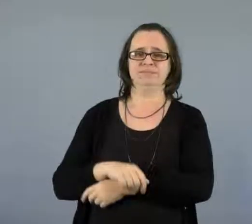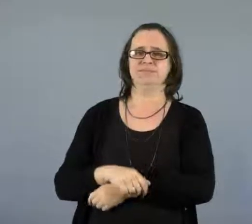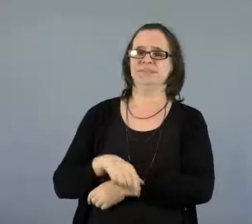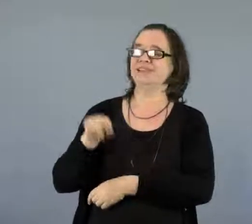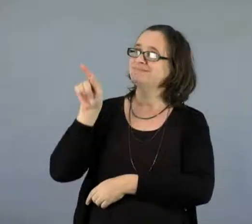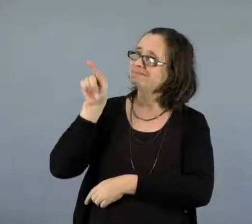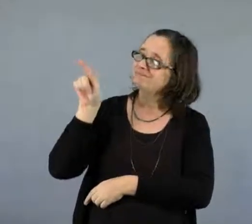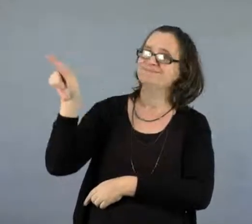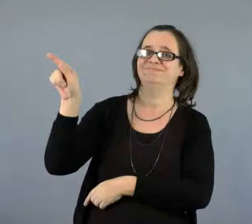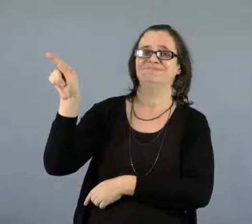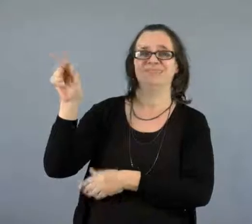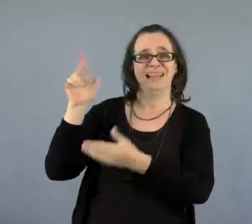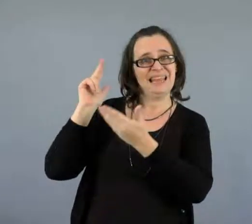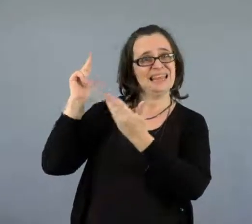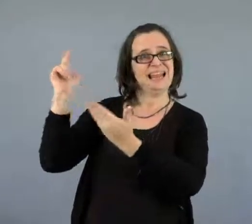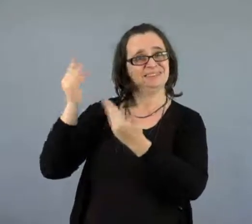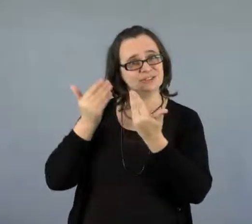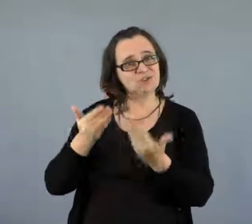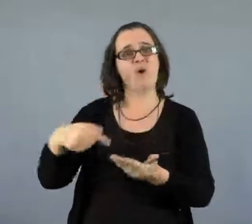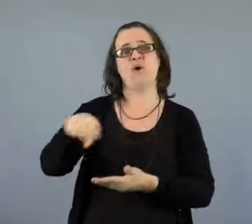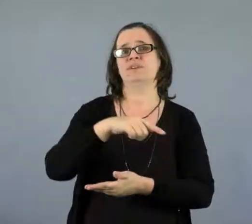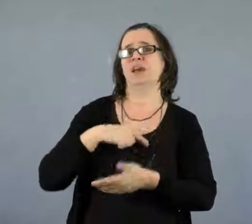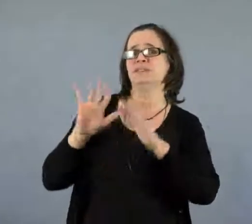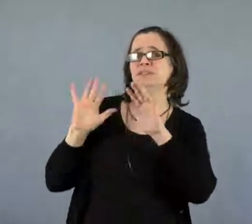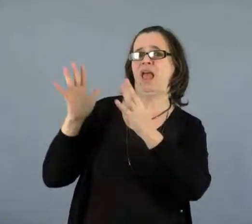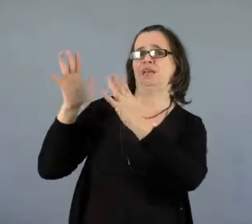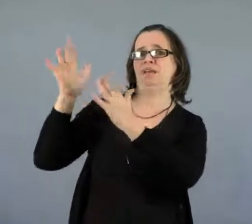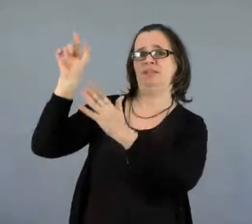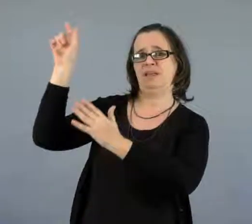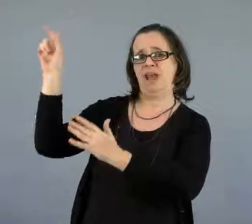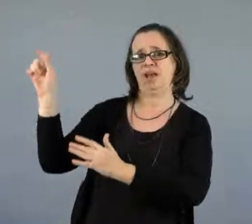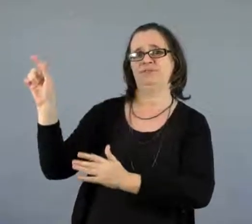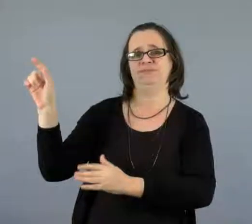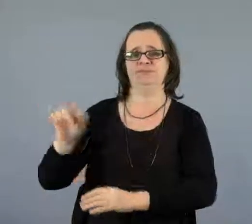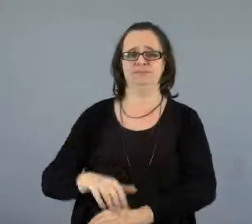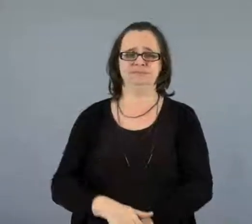So danken wir Gott